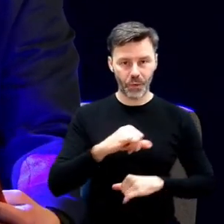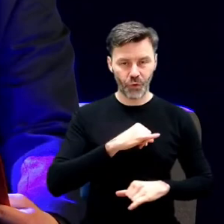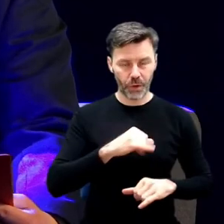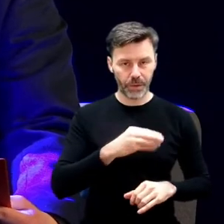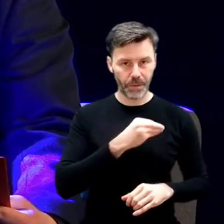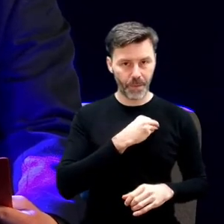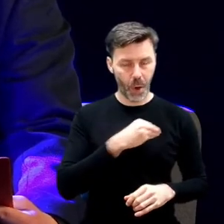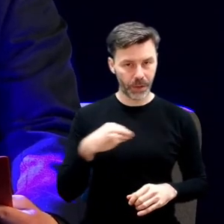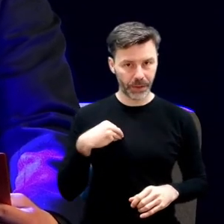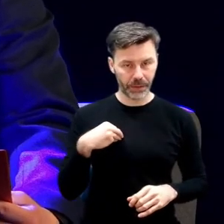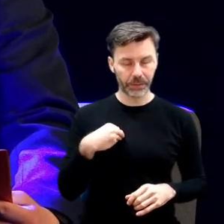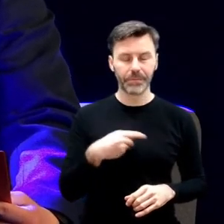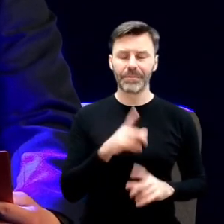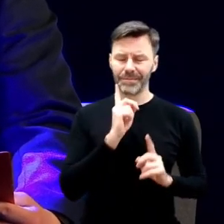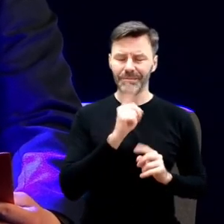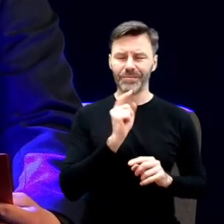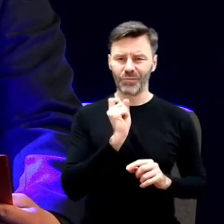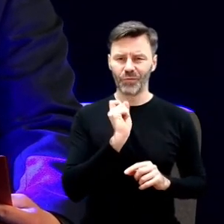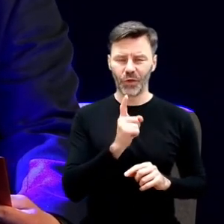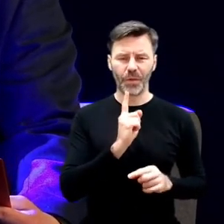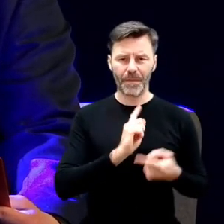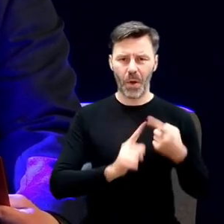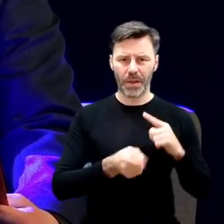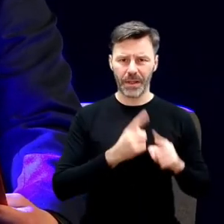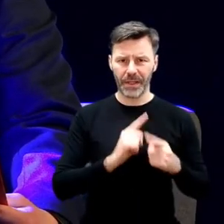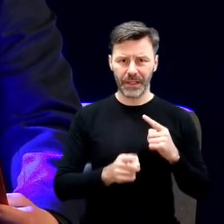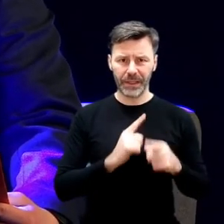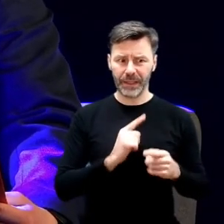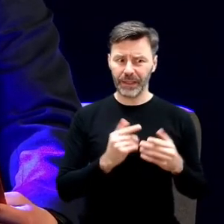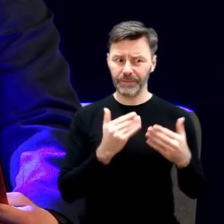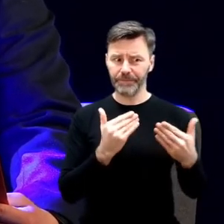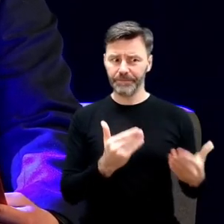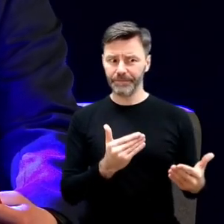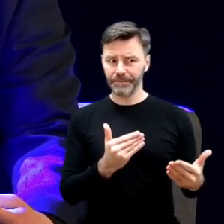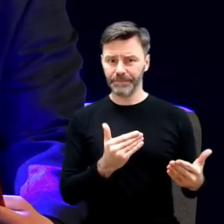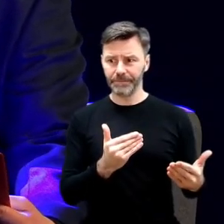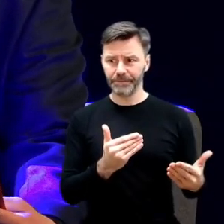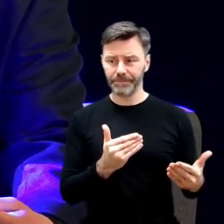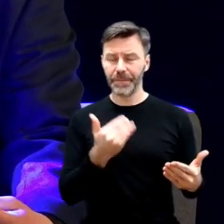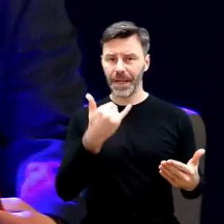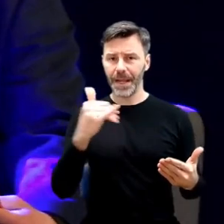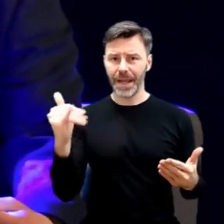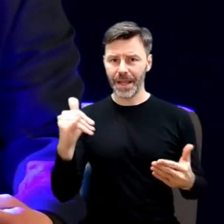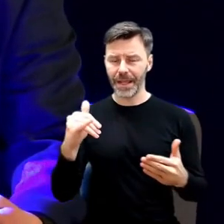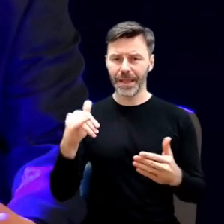której miasta na zachodzie też by się nie mogły powstydzić.